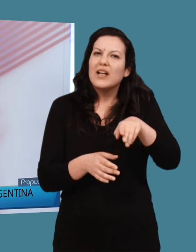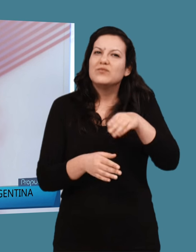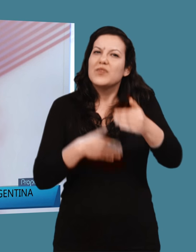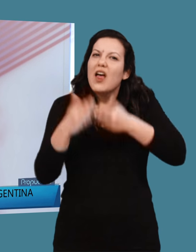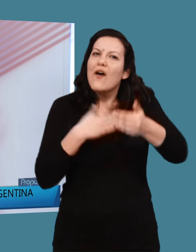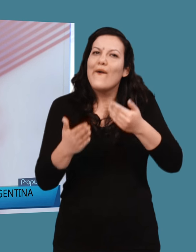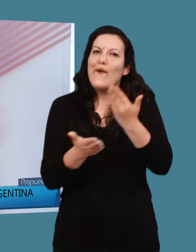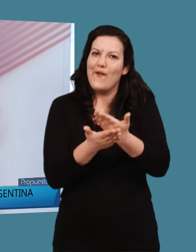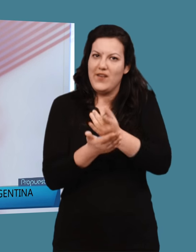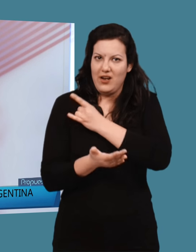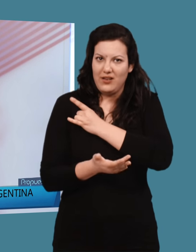de sus propuestas académicas.